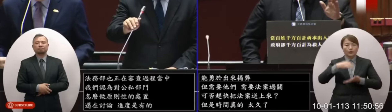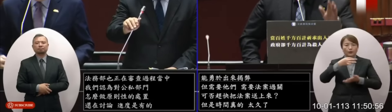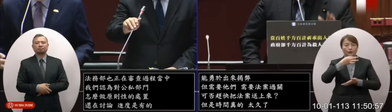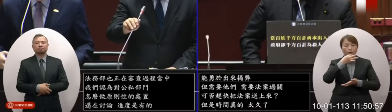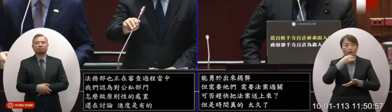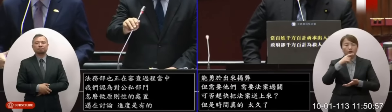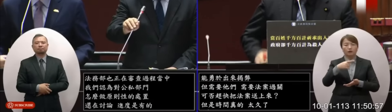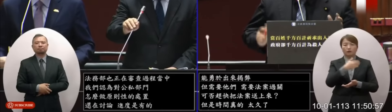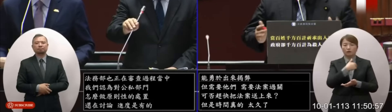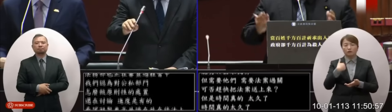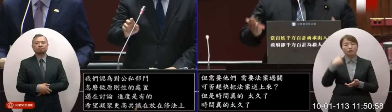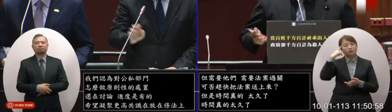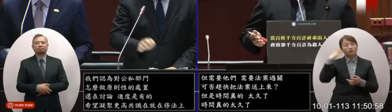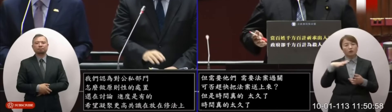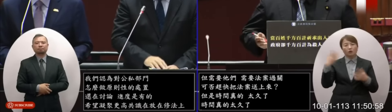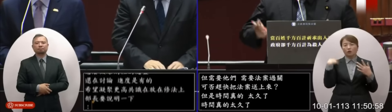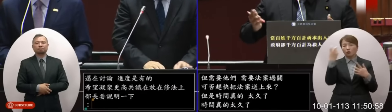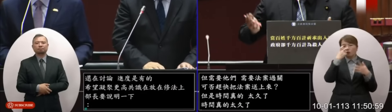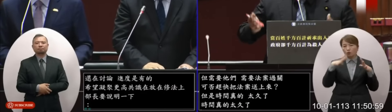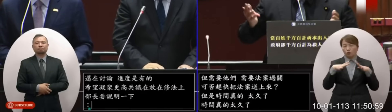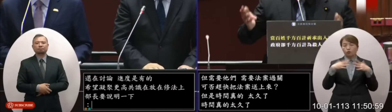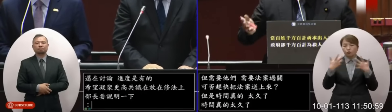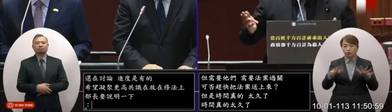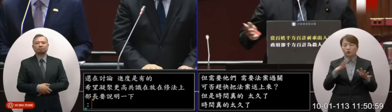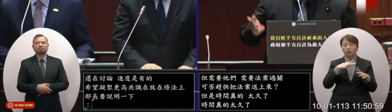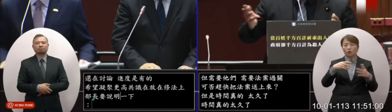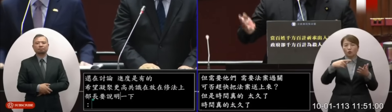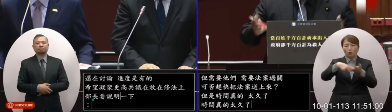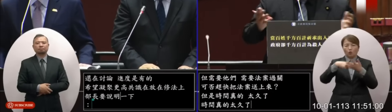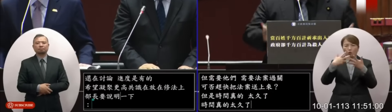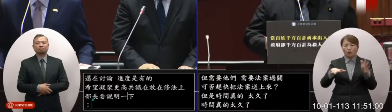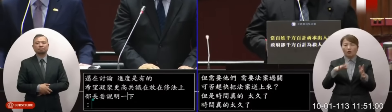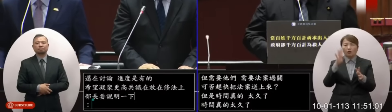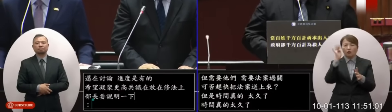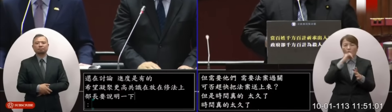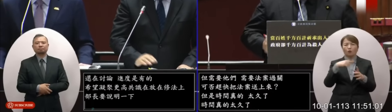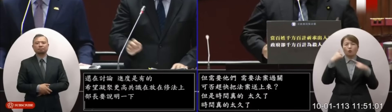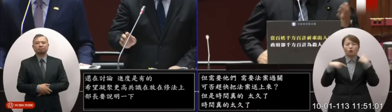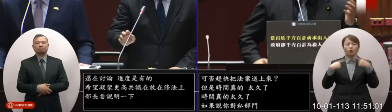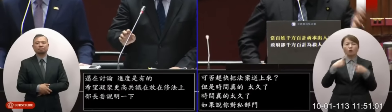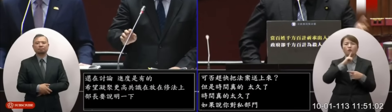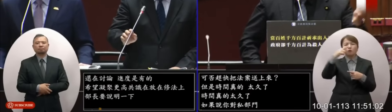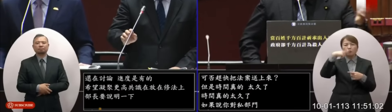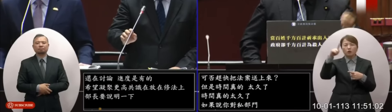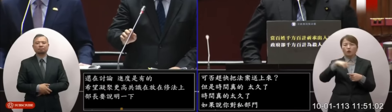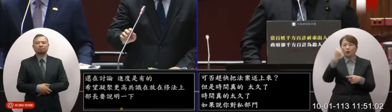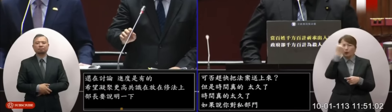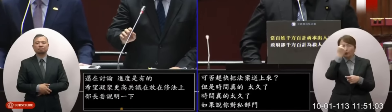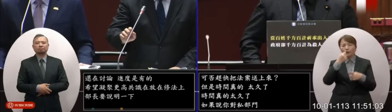這個我能夠理解 我自己擔任檢察官授 受理過非常多濫訴濫告 甚至是惡意去檢舉的